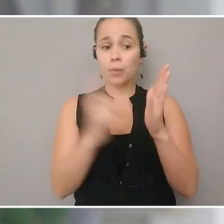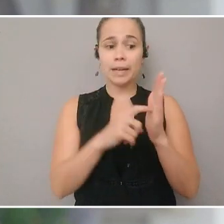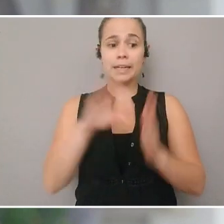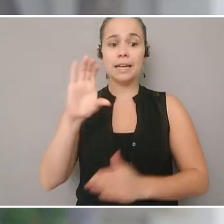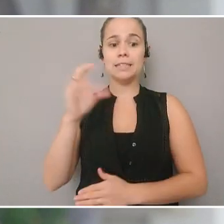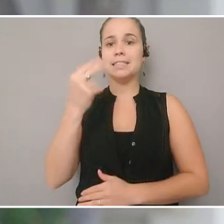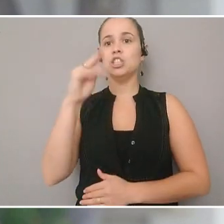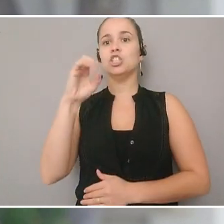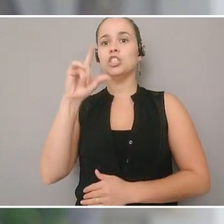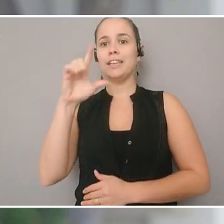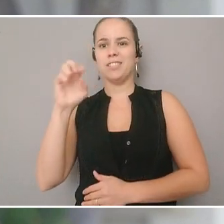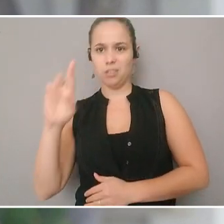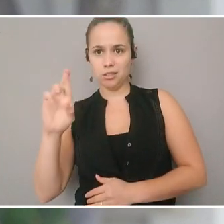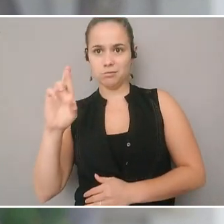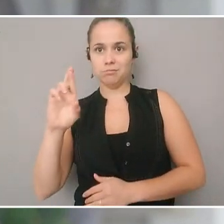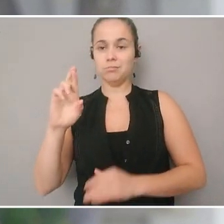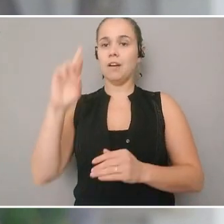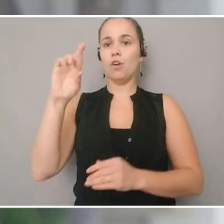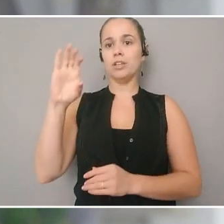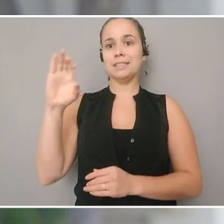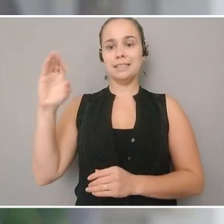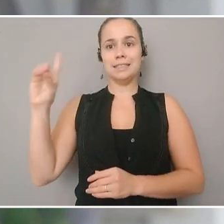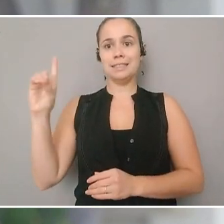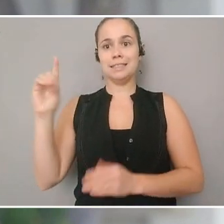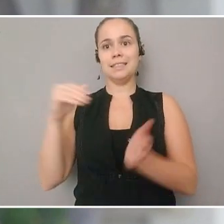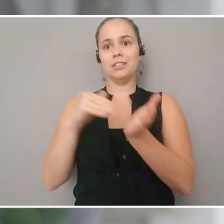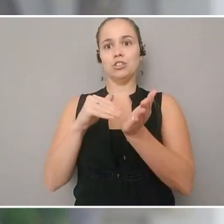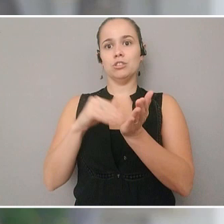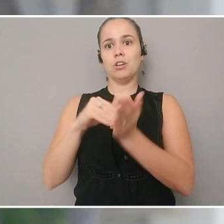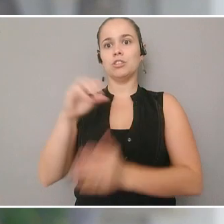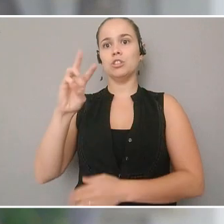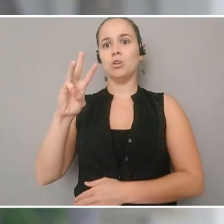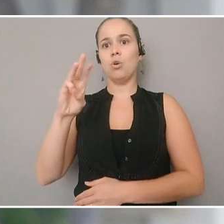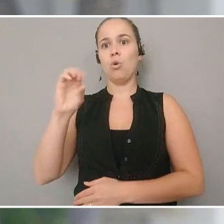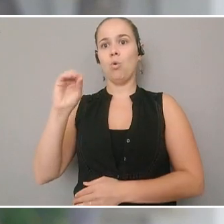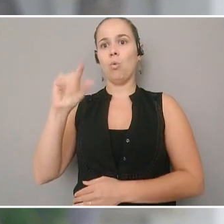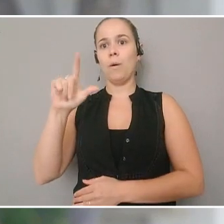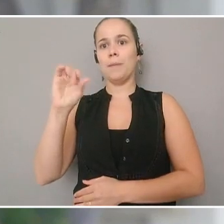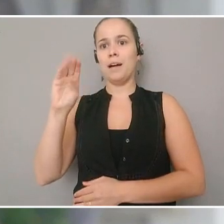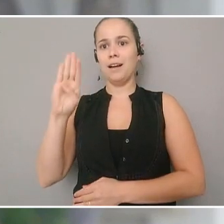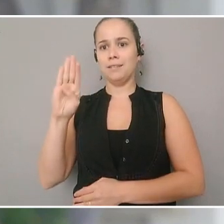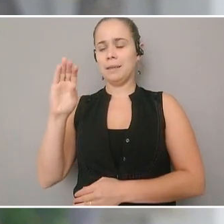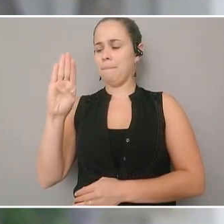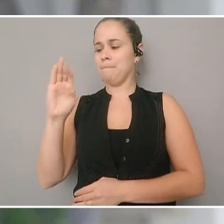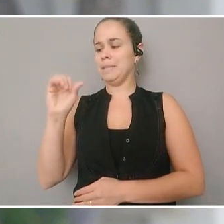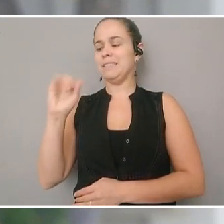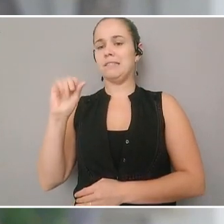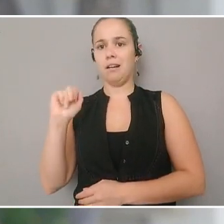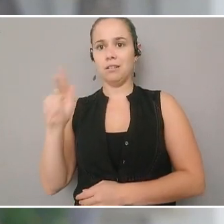Distrito de Riverside Community College